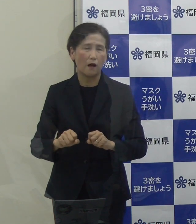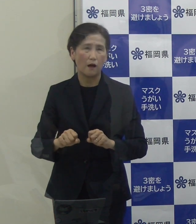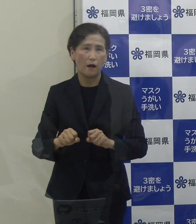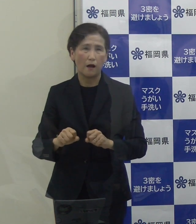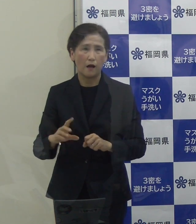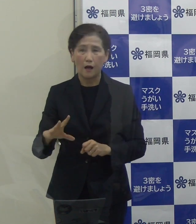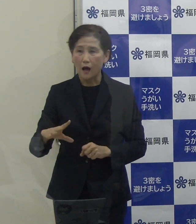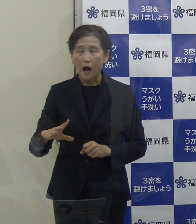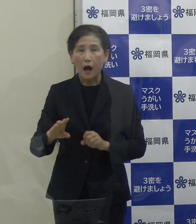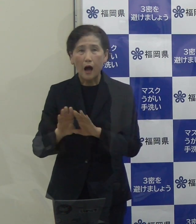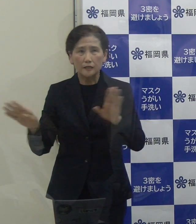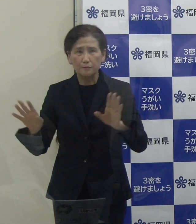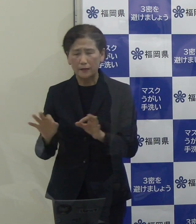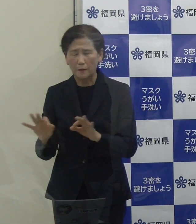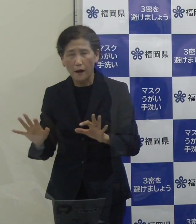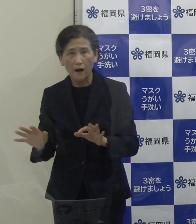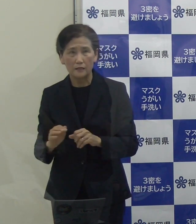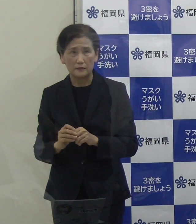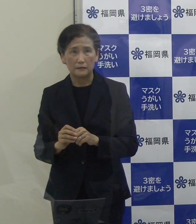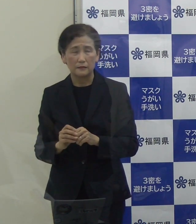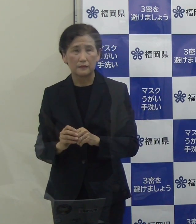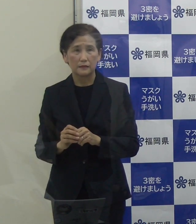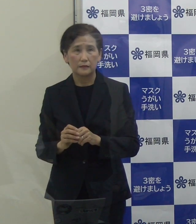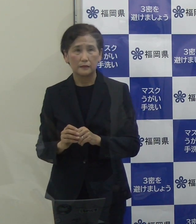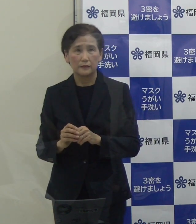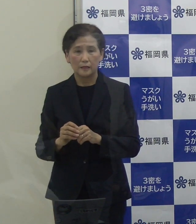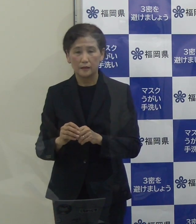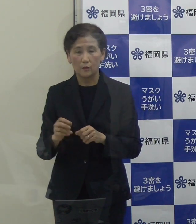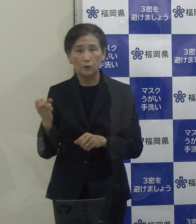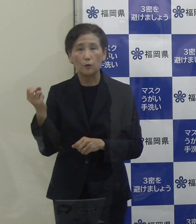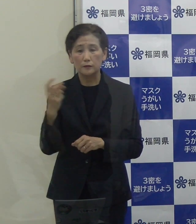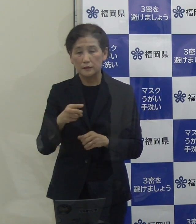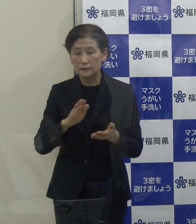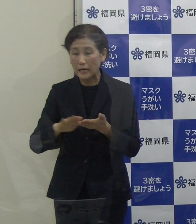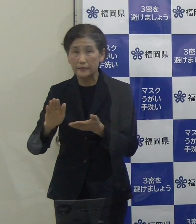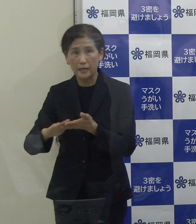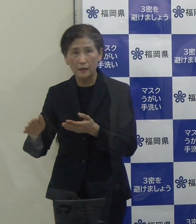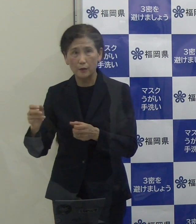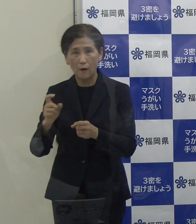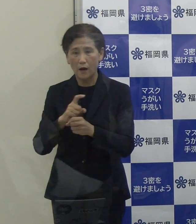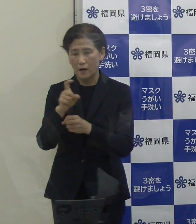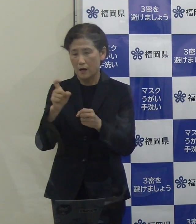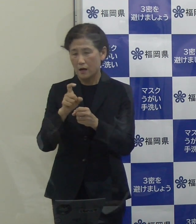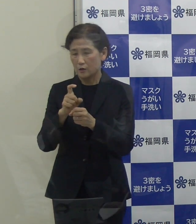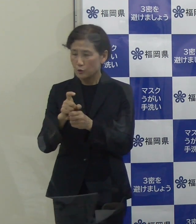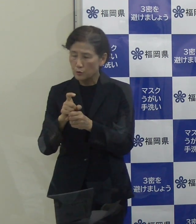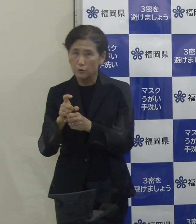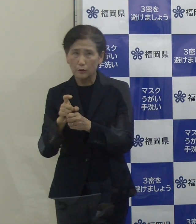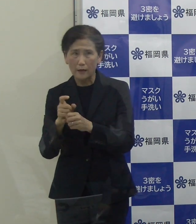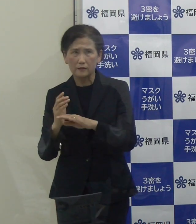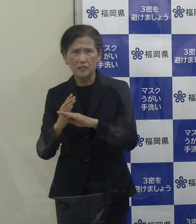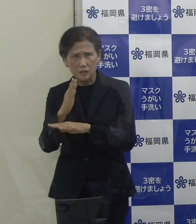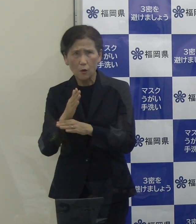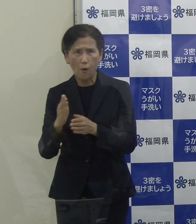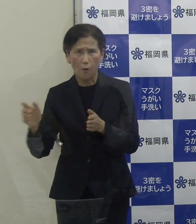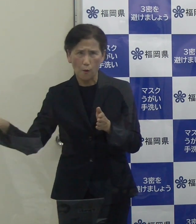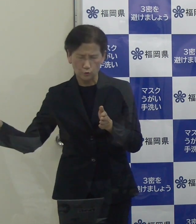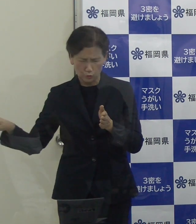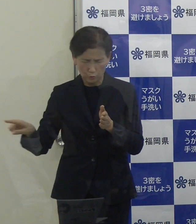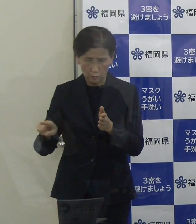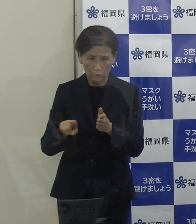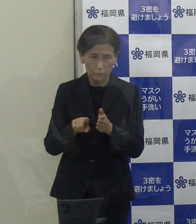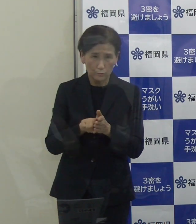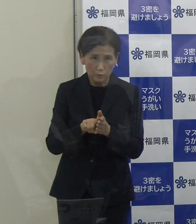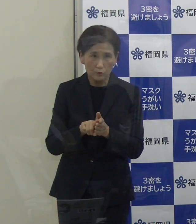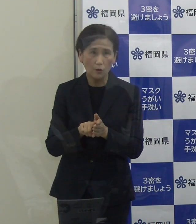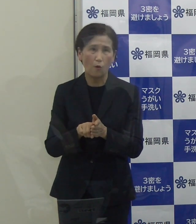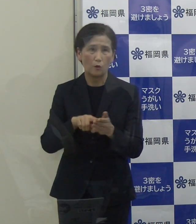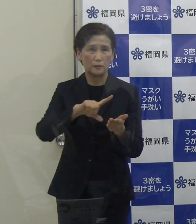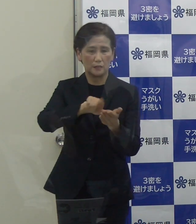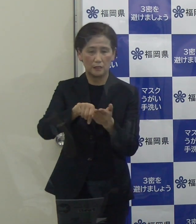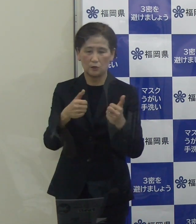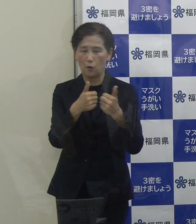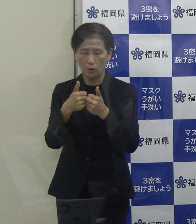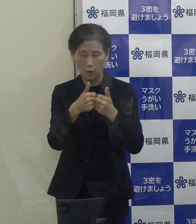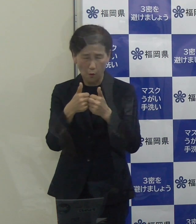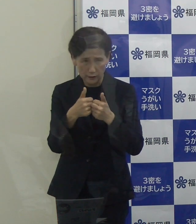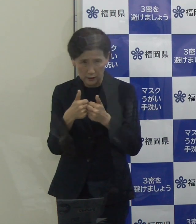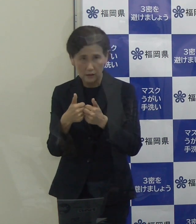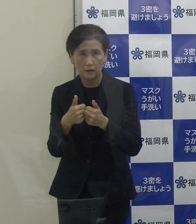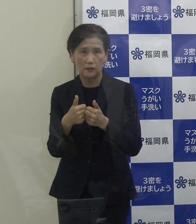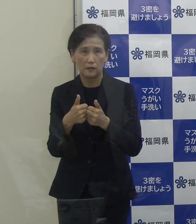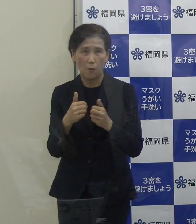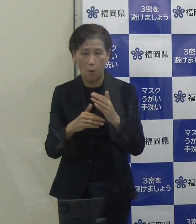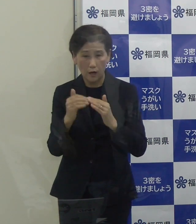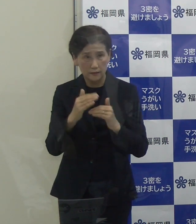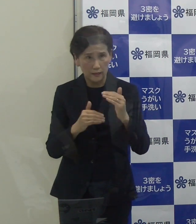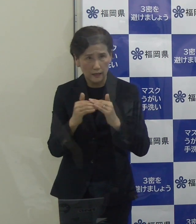この再整備に向けては１０年以上に渡って、地元の方々と北九州市がずっと協議を重ねてこられた経緯もございます。